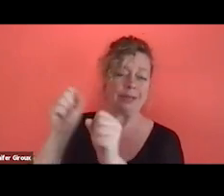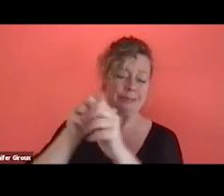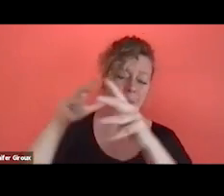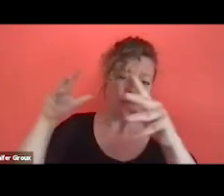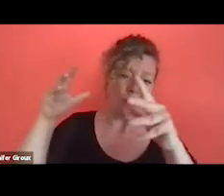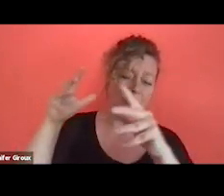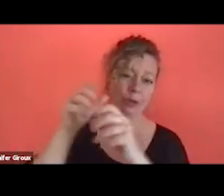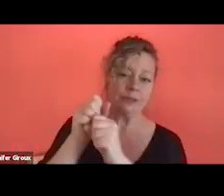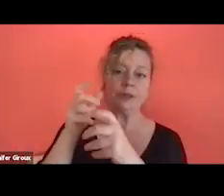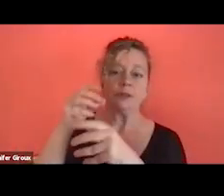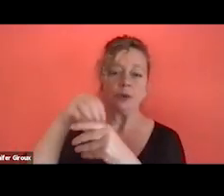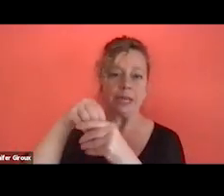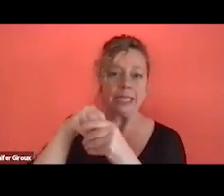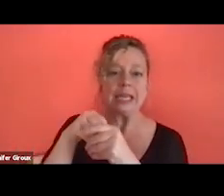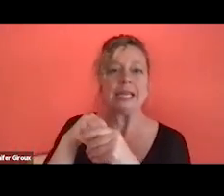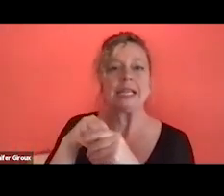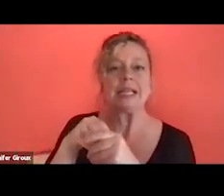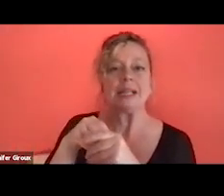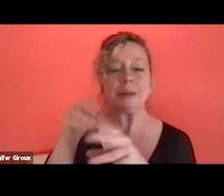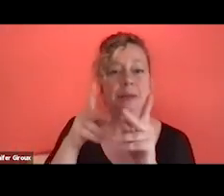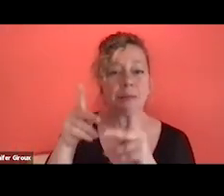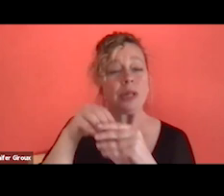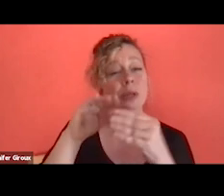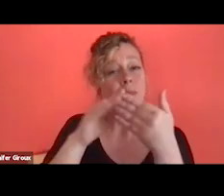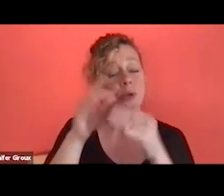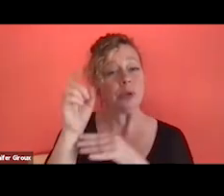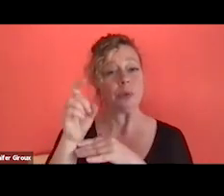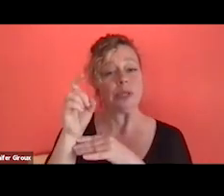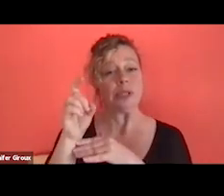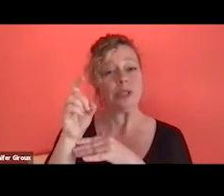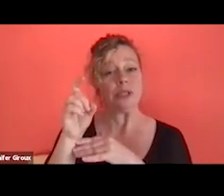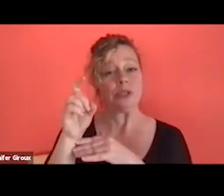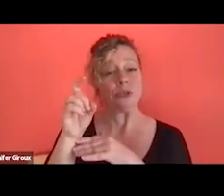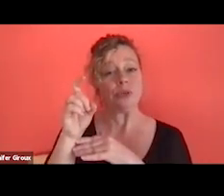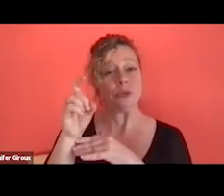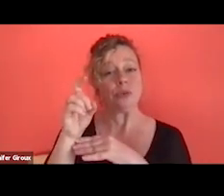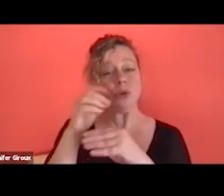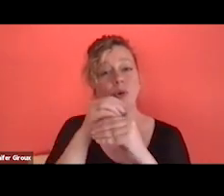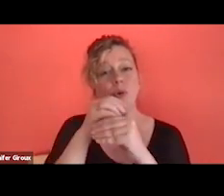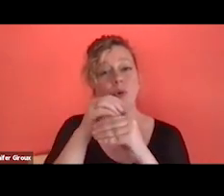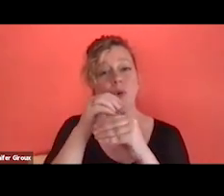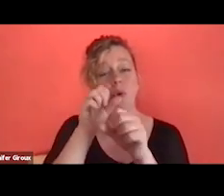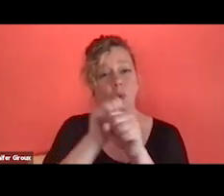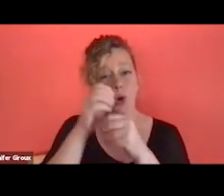dentro de estas personas en nuestra comunidad, teníamos que trabajar prácticamente, literalmente en esta pandemia